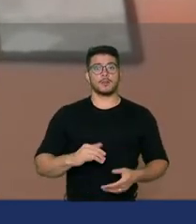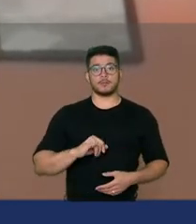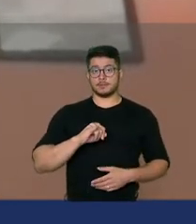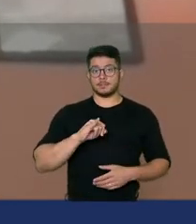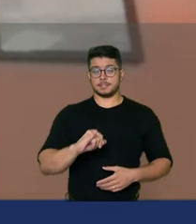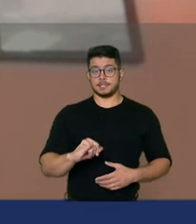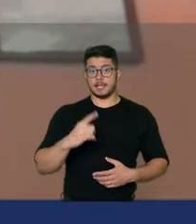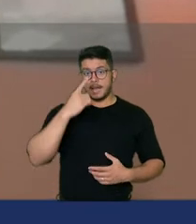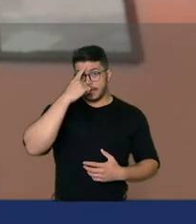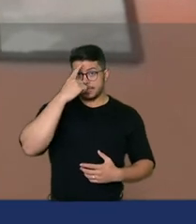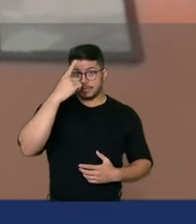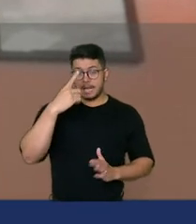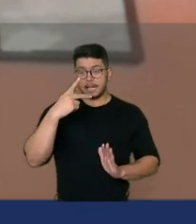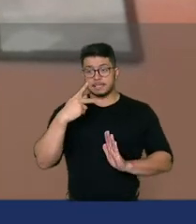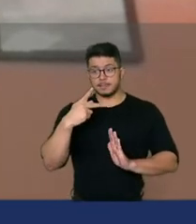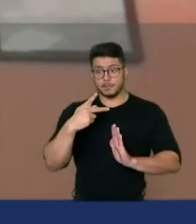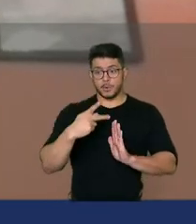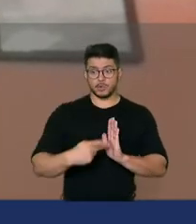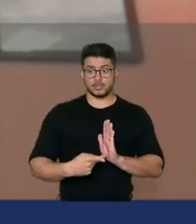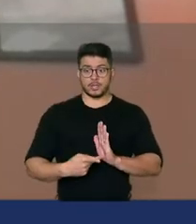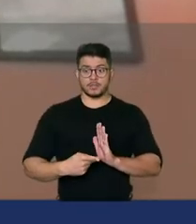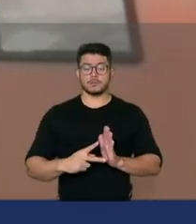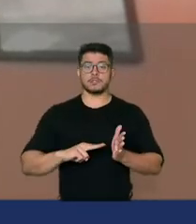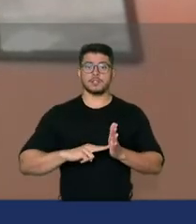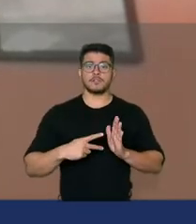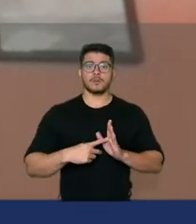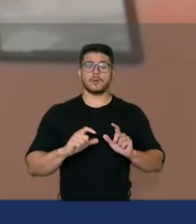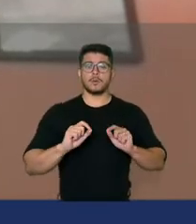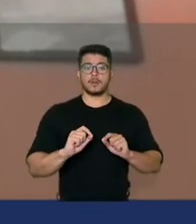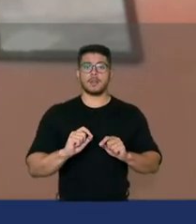PRESIDENTE... SE A LÓGICA DESSE PROJETO É DESTINAR RECURSOS PARA AQUELES QUE